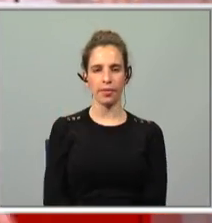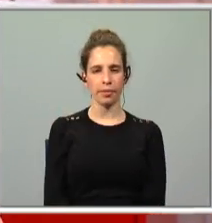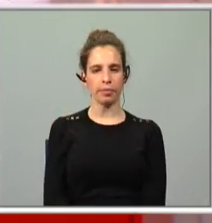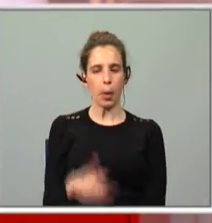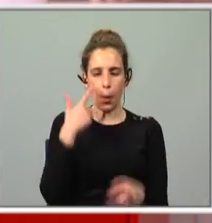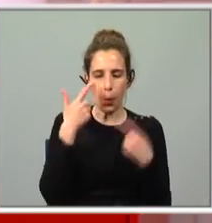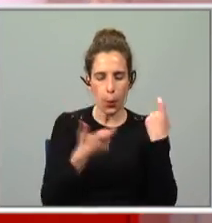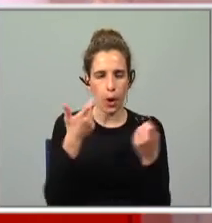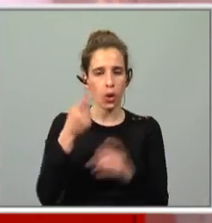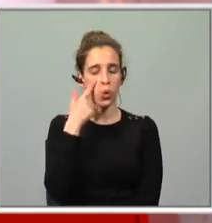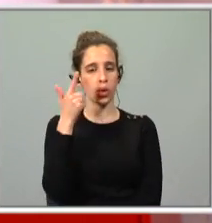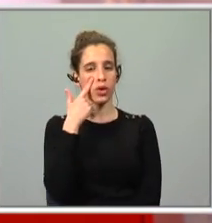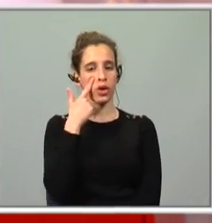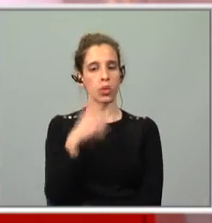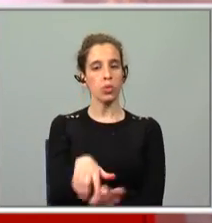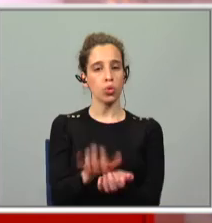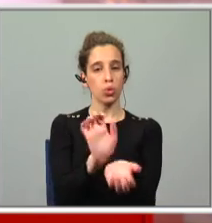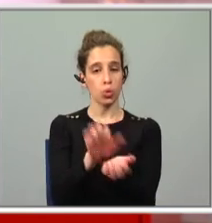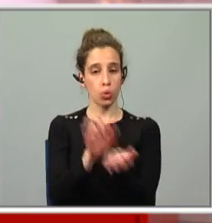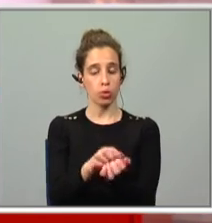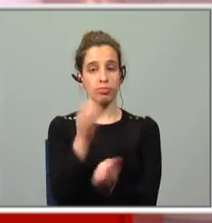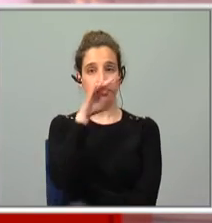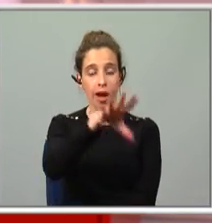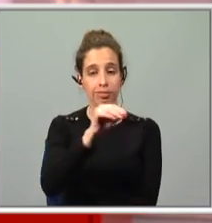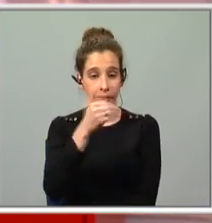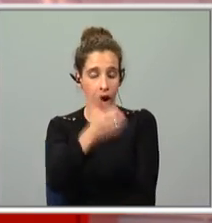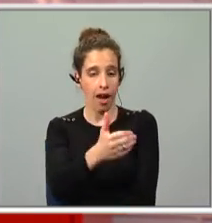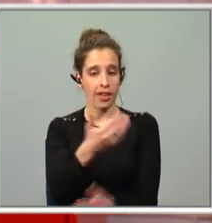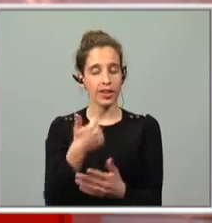conhecemos um crocodilo que era um dragão e eu vou deixar-vos espero por 我們遇到了一條鱷魚龍，我讓你等